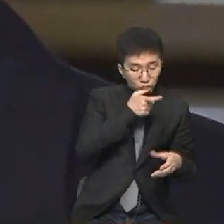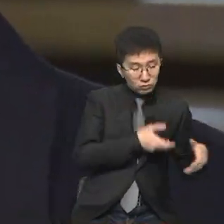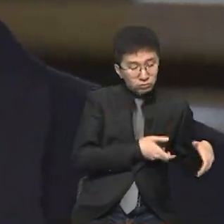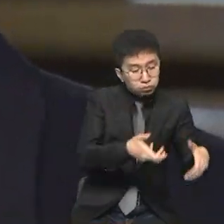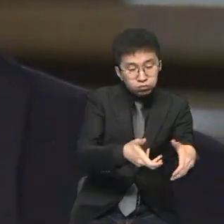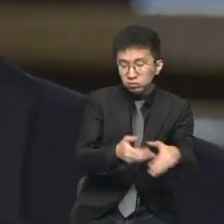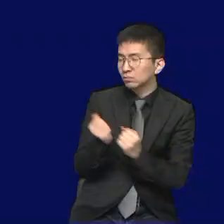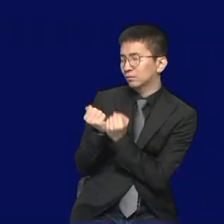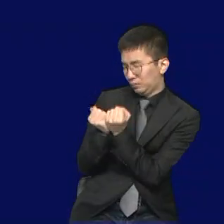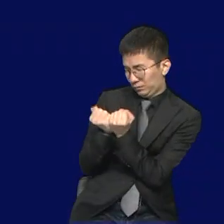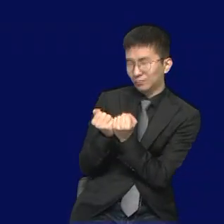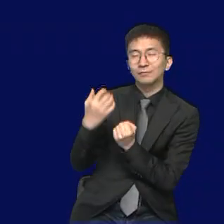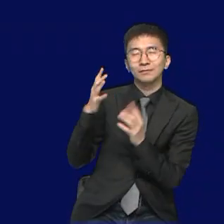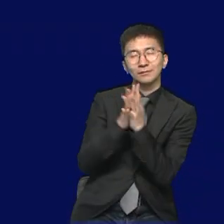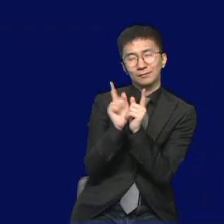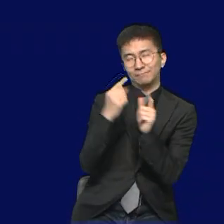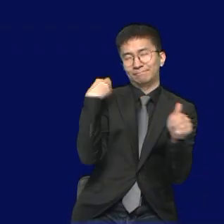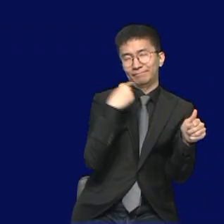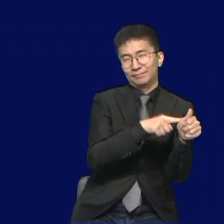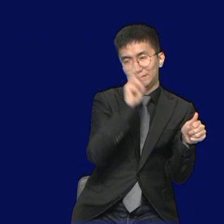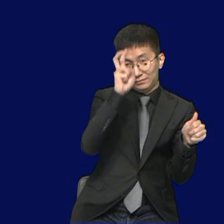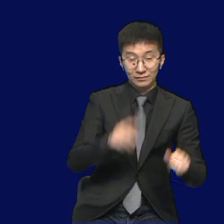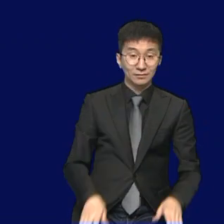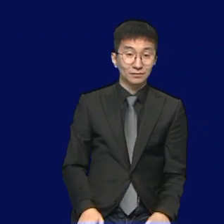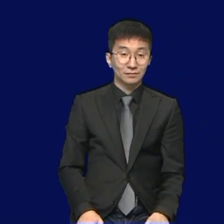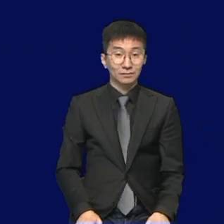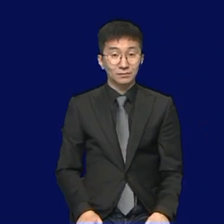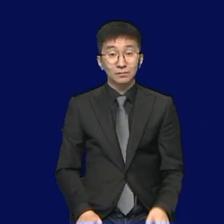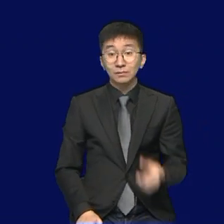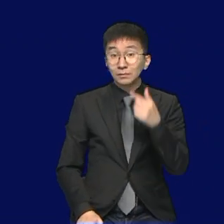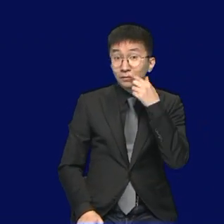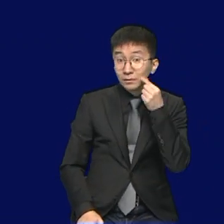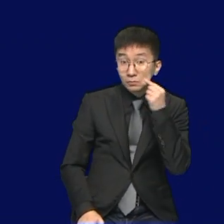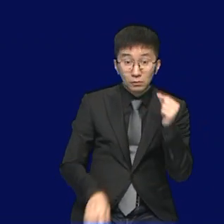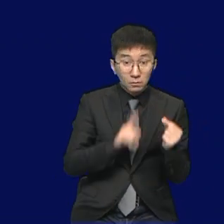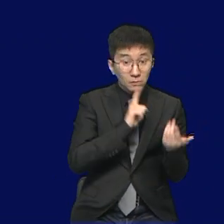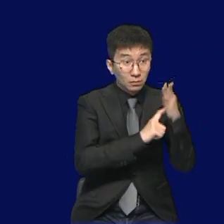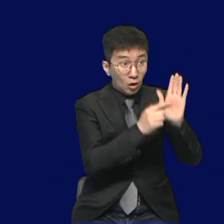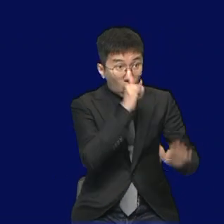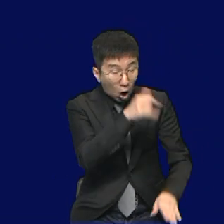거라는 보도가 나오고 있는데 대통령실 고위 관계자는 일본 측 언급이 있다면